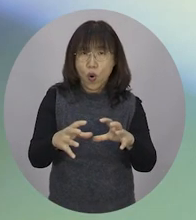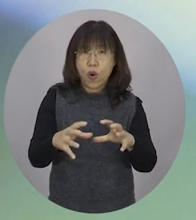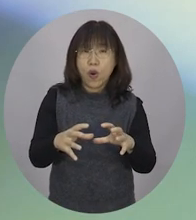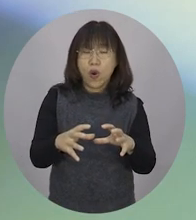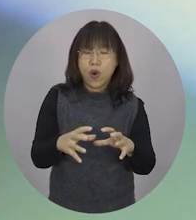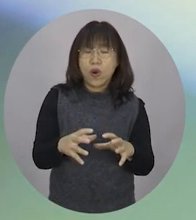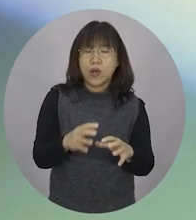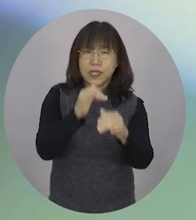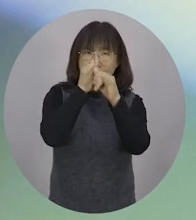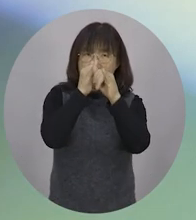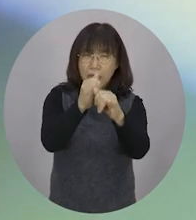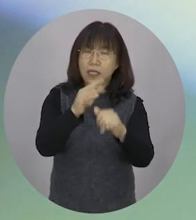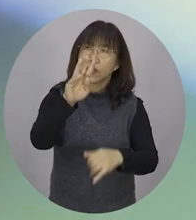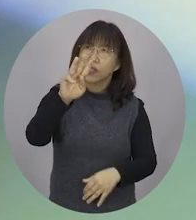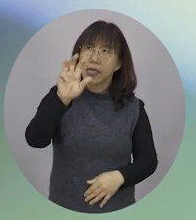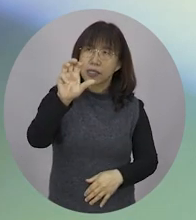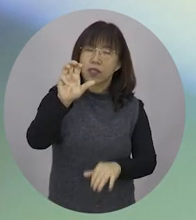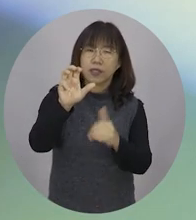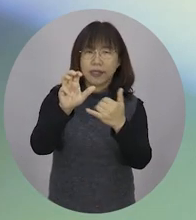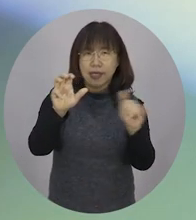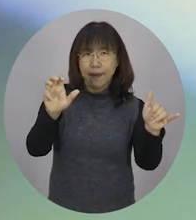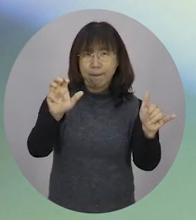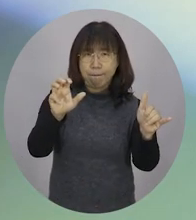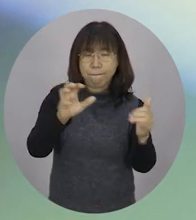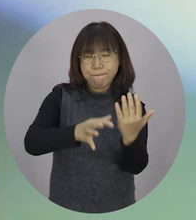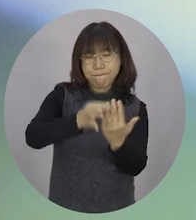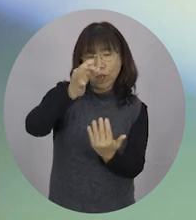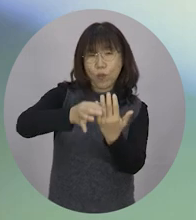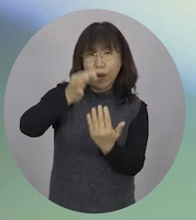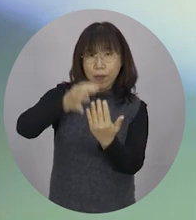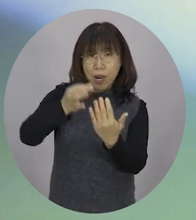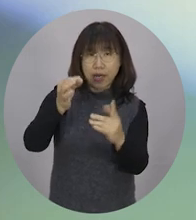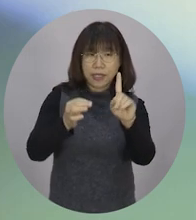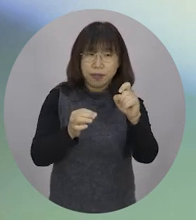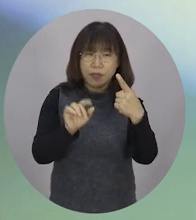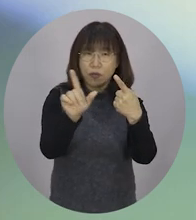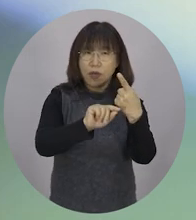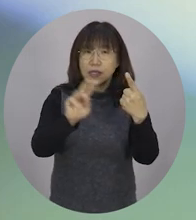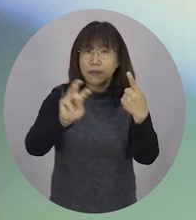大賞1名と最優秀賞2名など 計35名の受賞者を選び